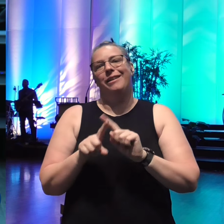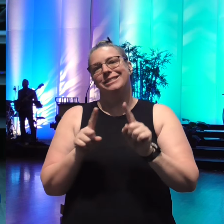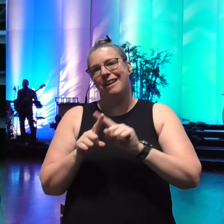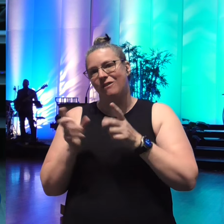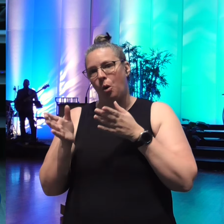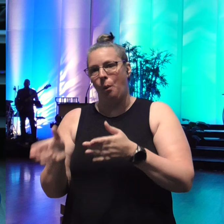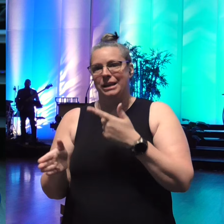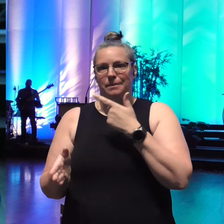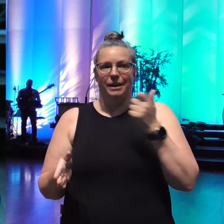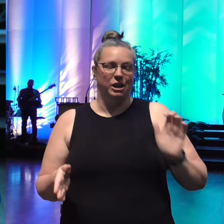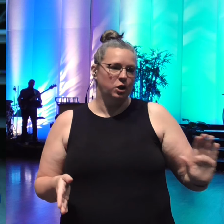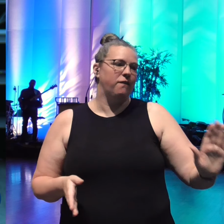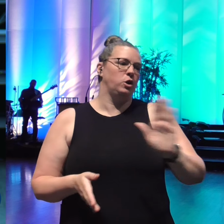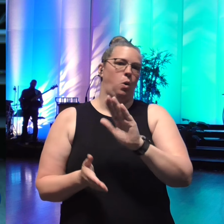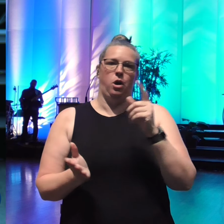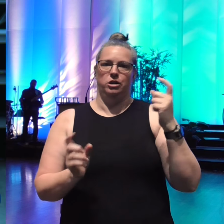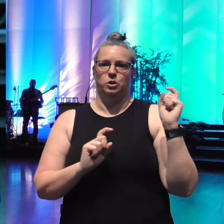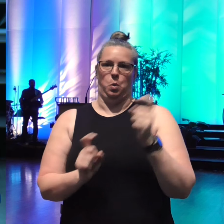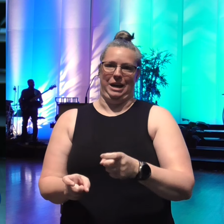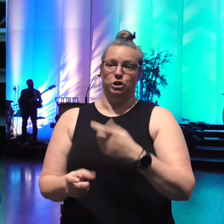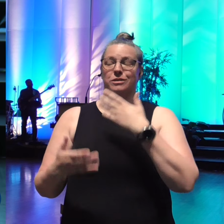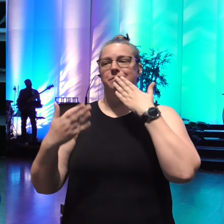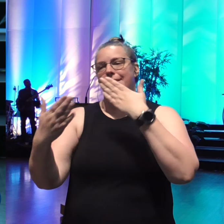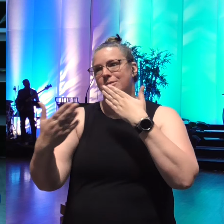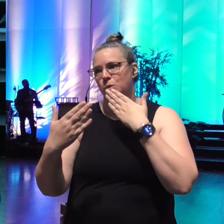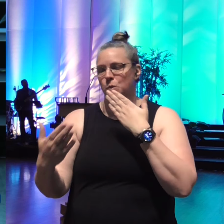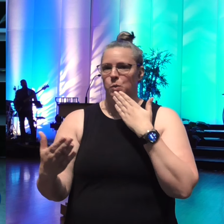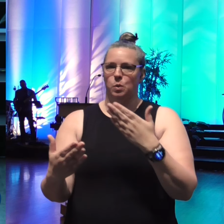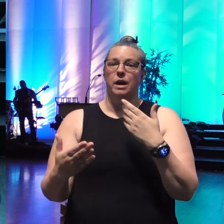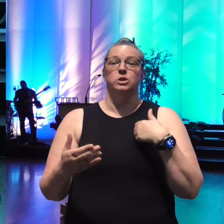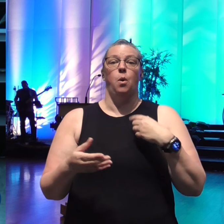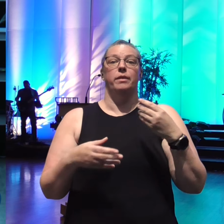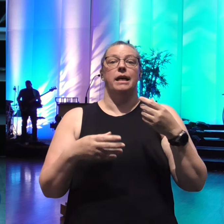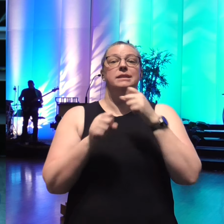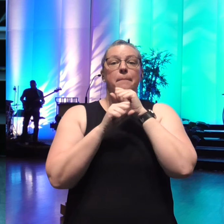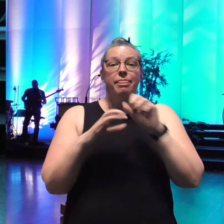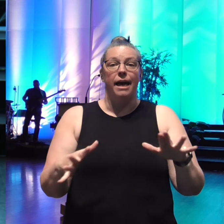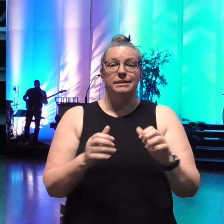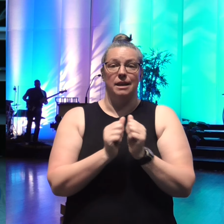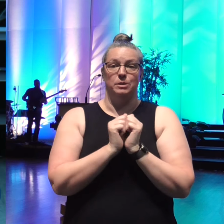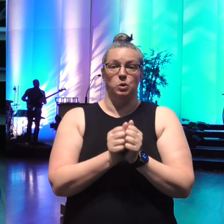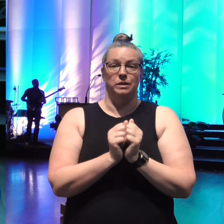tu generosidad Gracias Gracias Gracias Tom Tomemos nuestros regalos y bendigámoslos juntos